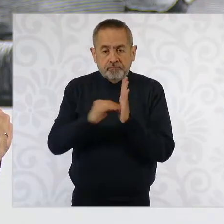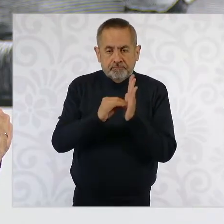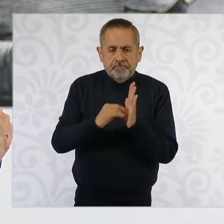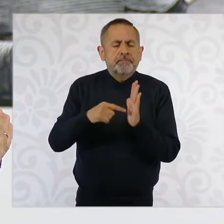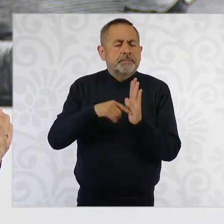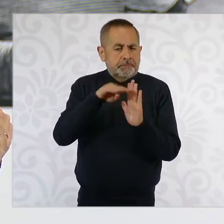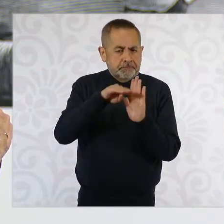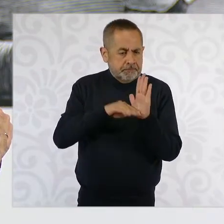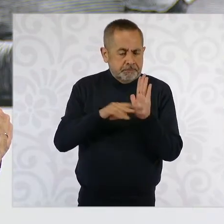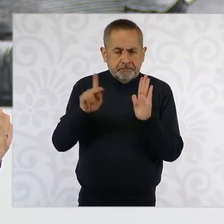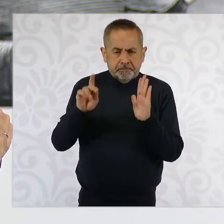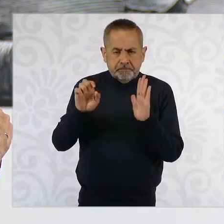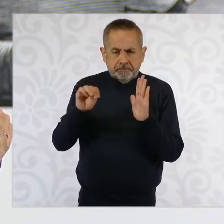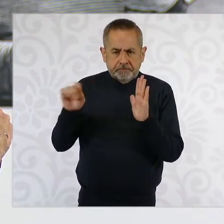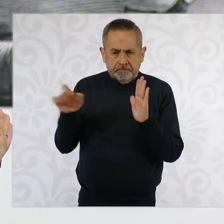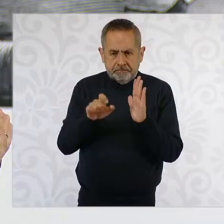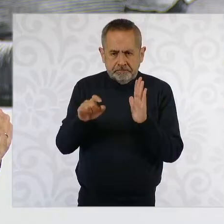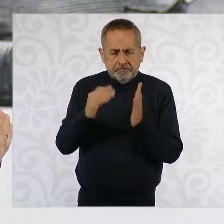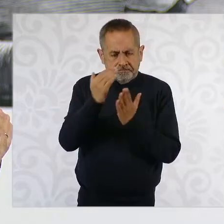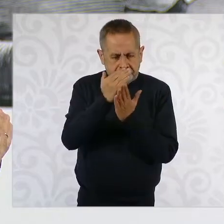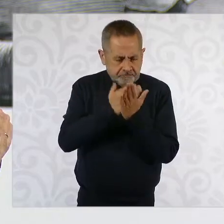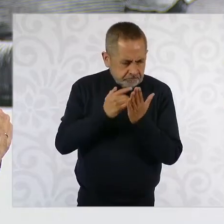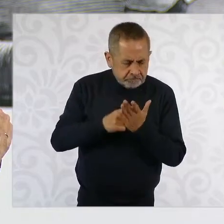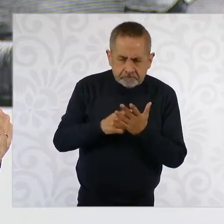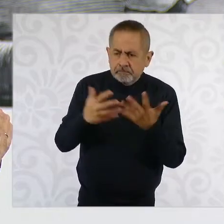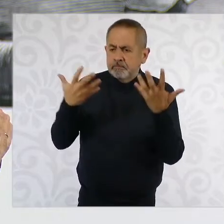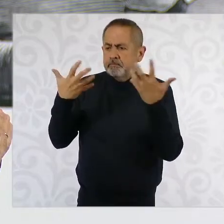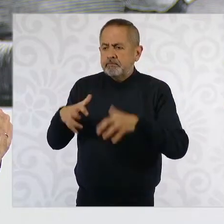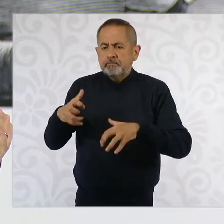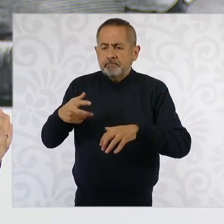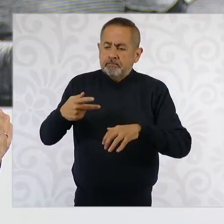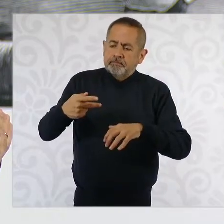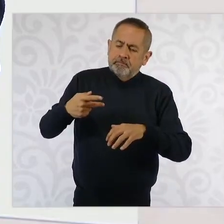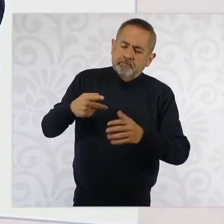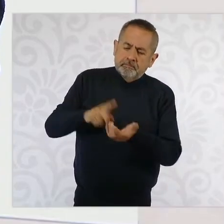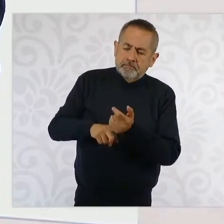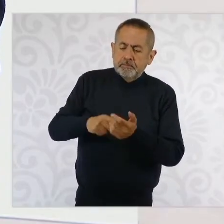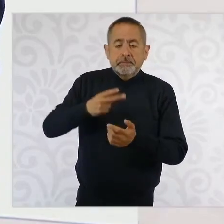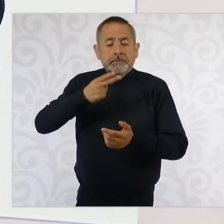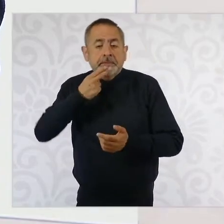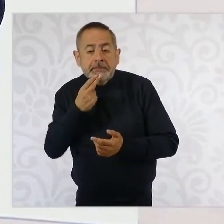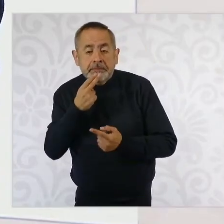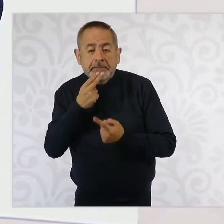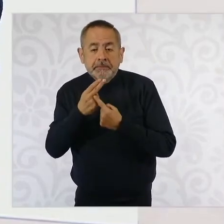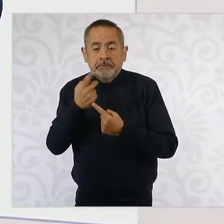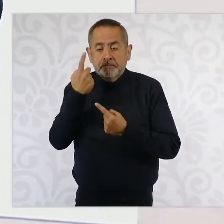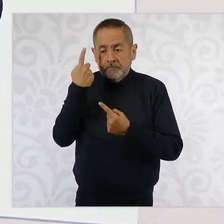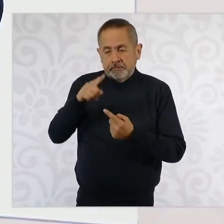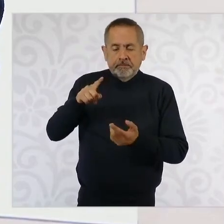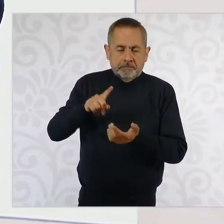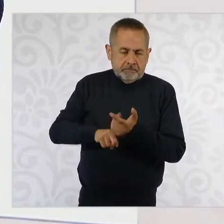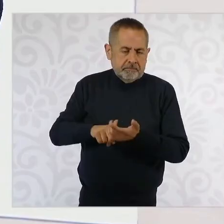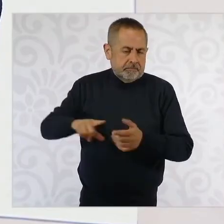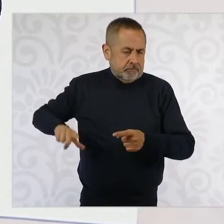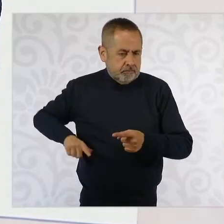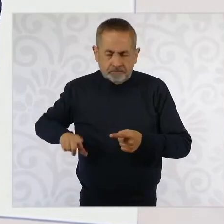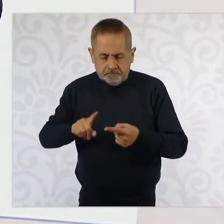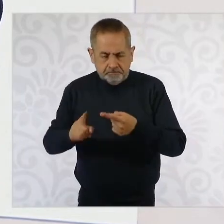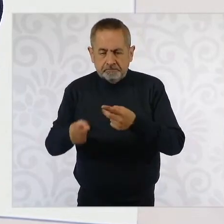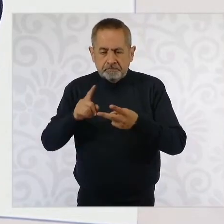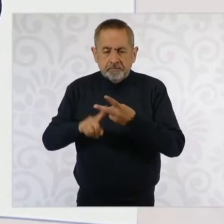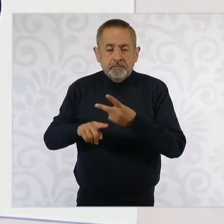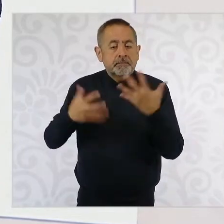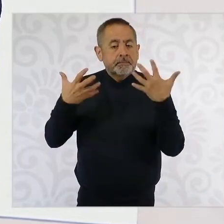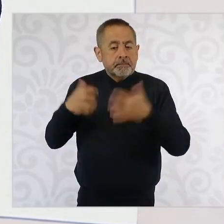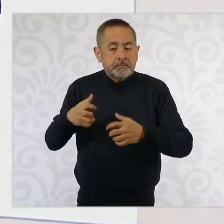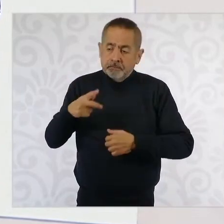PEMEX en vez de empresas productivas del Estado empresas públicas recuperan su sentido público